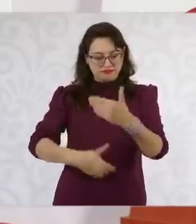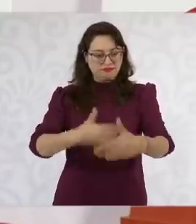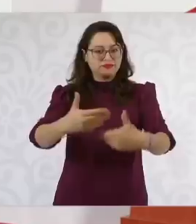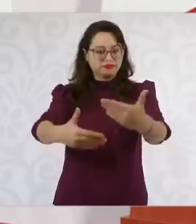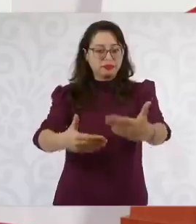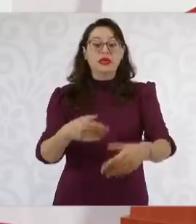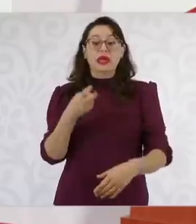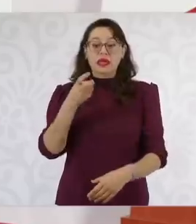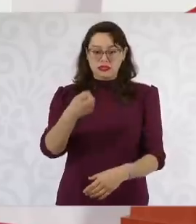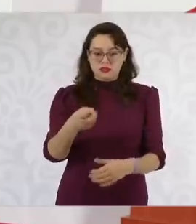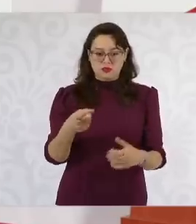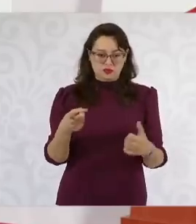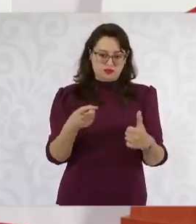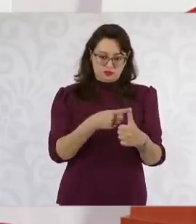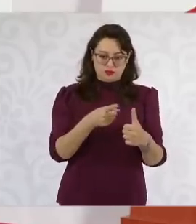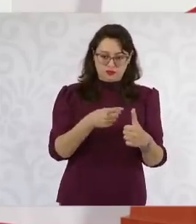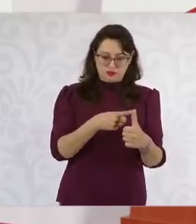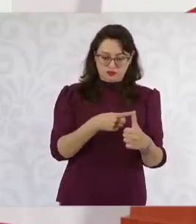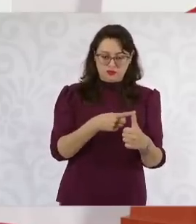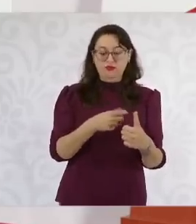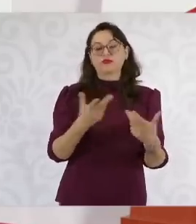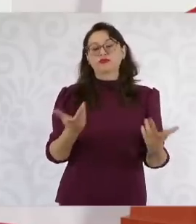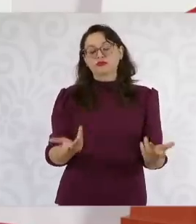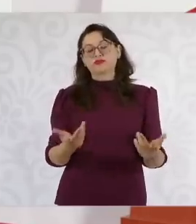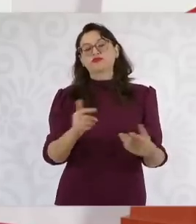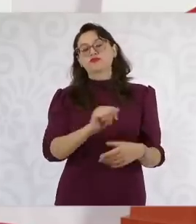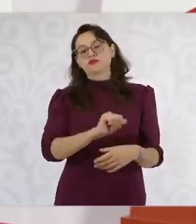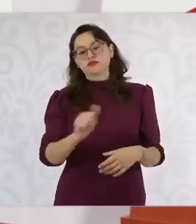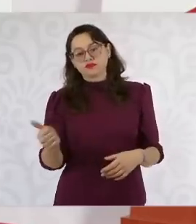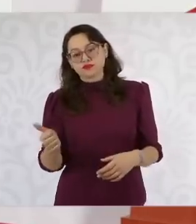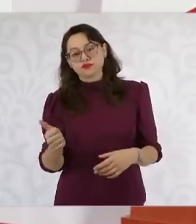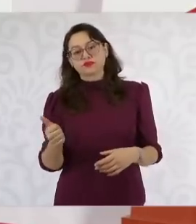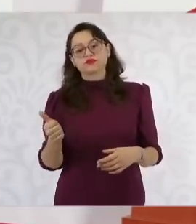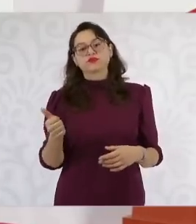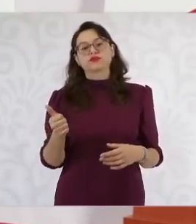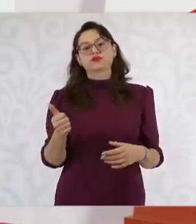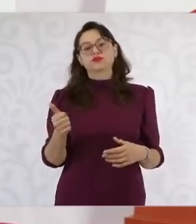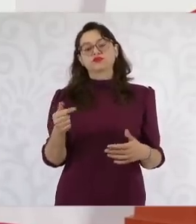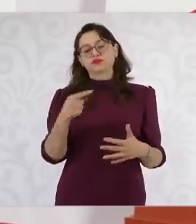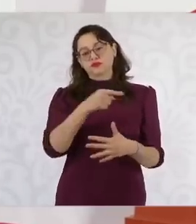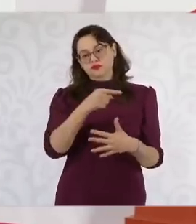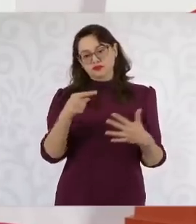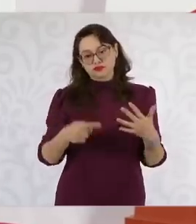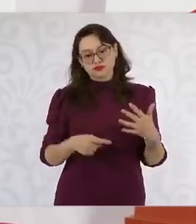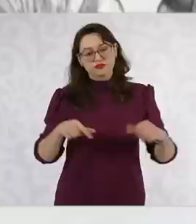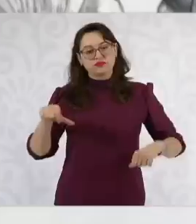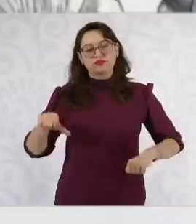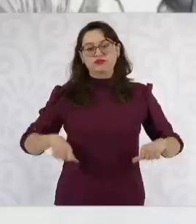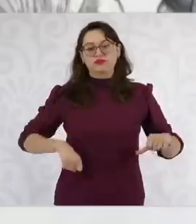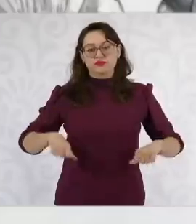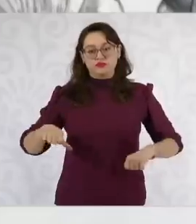queremos desarrollar y hay otras que tienen que ver también con eh lo que está alrededor de la